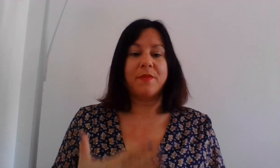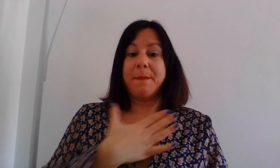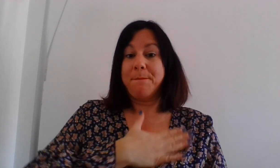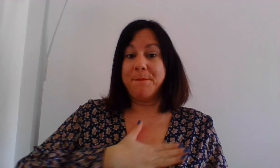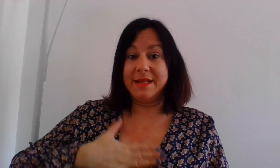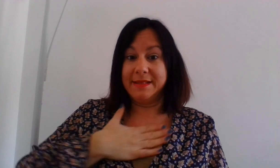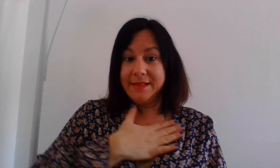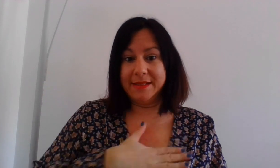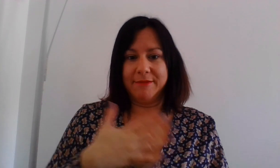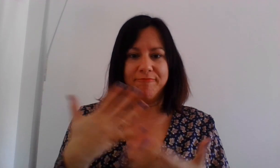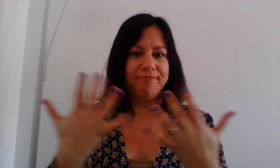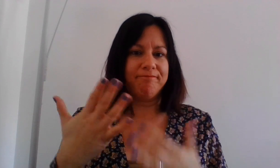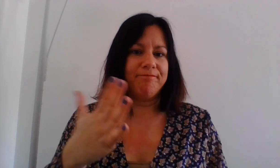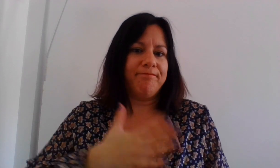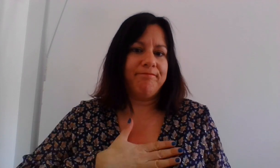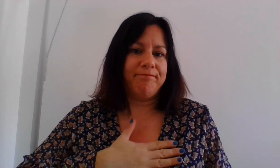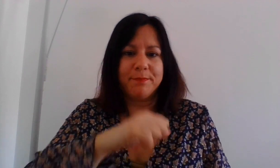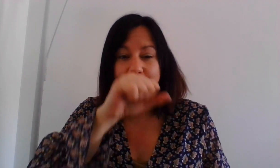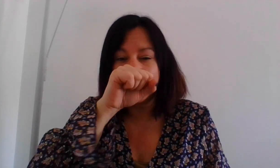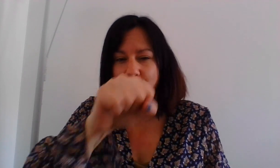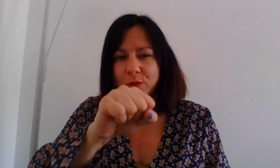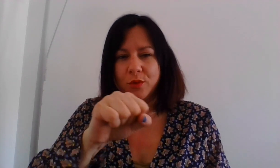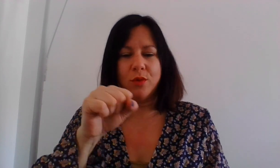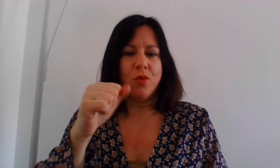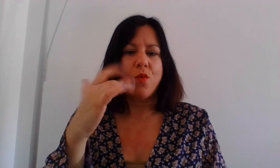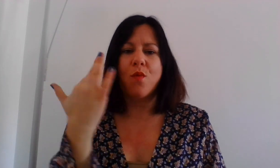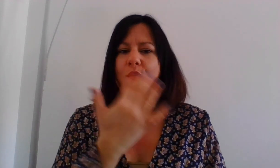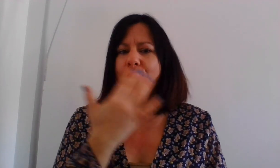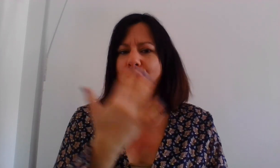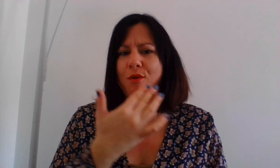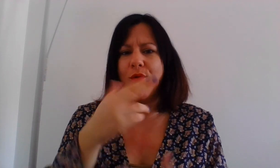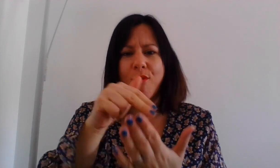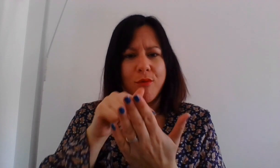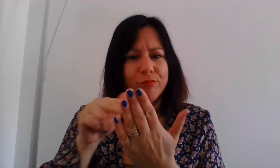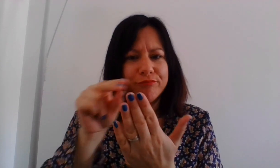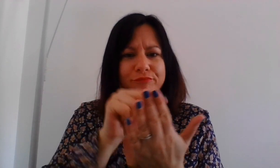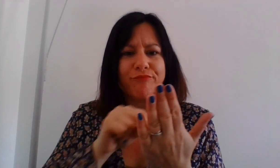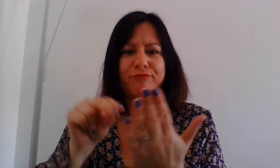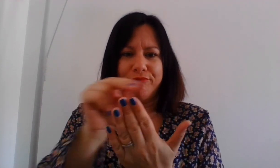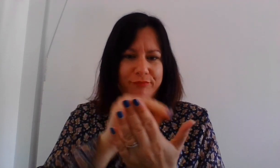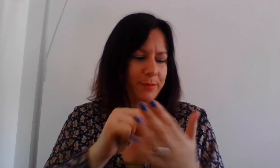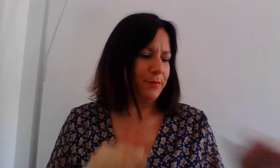C'est un plaisir, j'adore colorier.